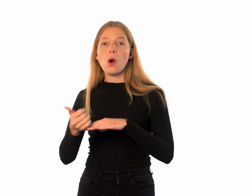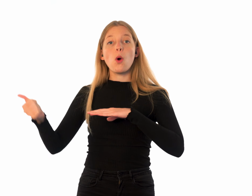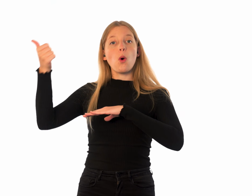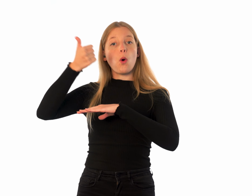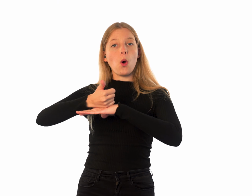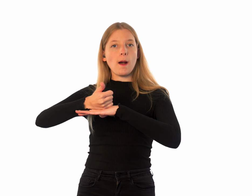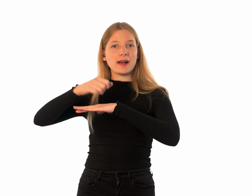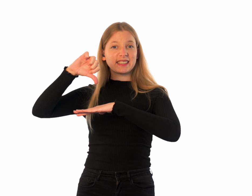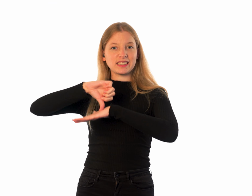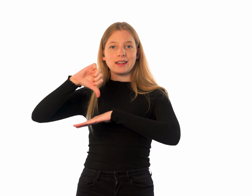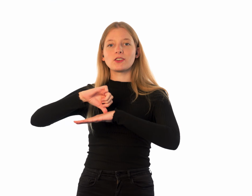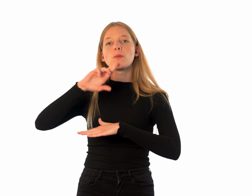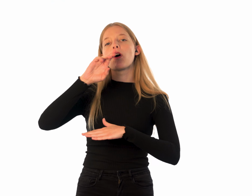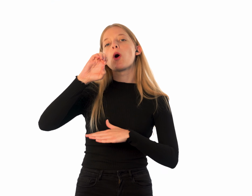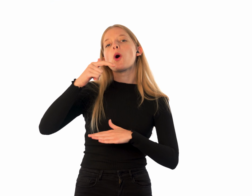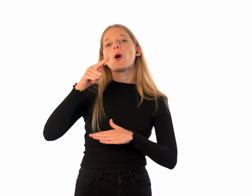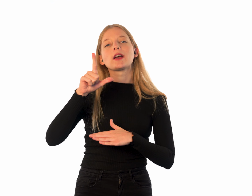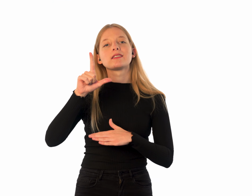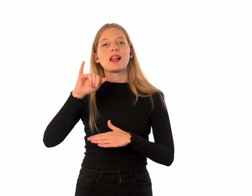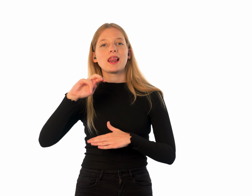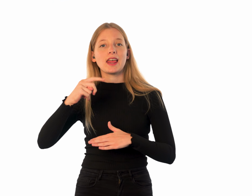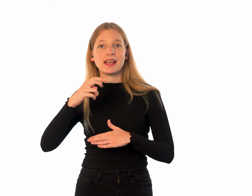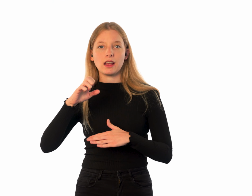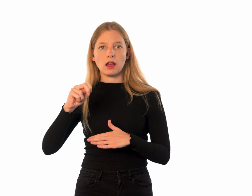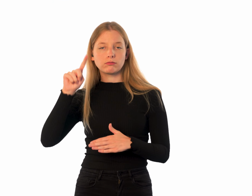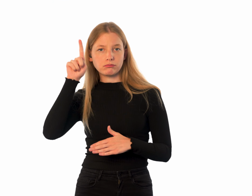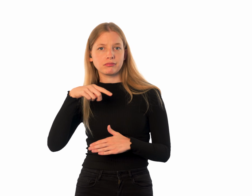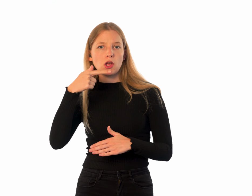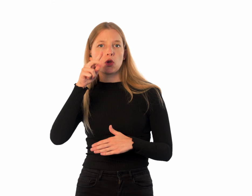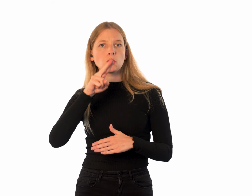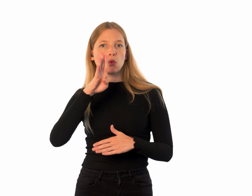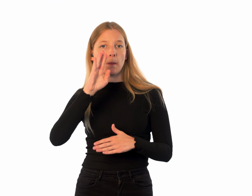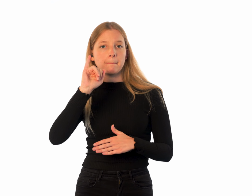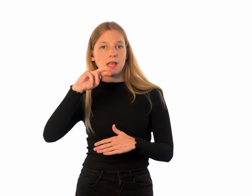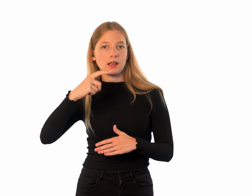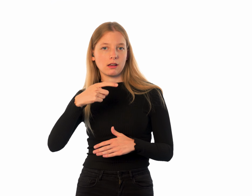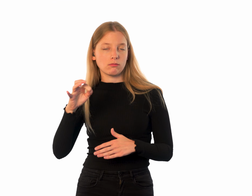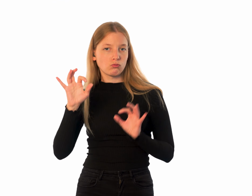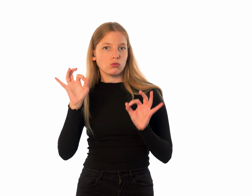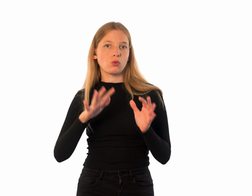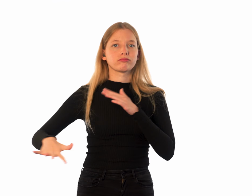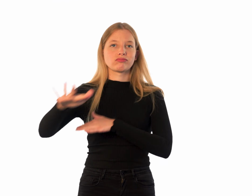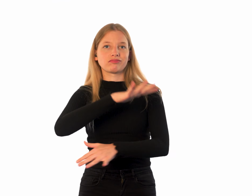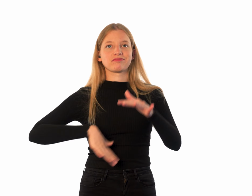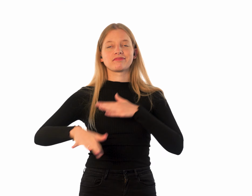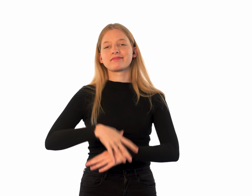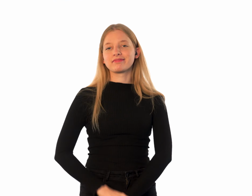Oberzentrum Reutlingen / Tübingen gut behaupten.